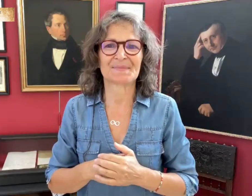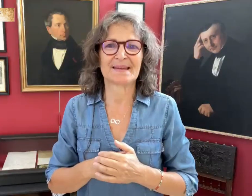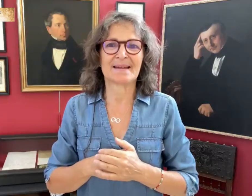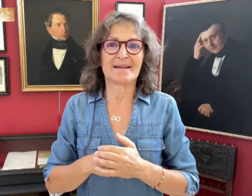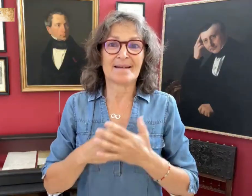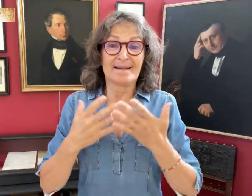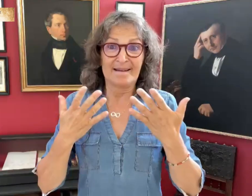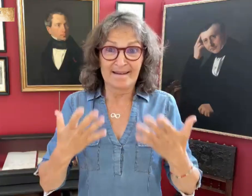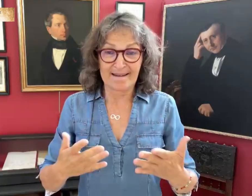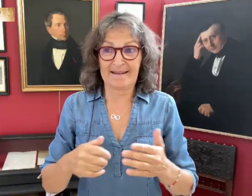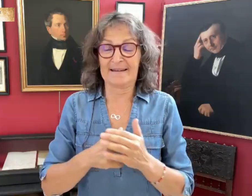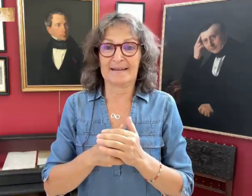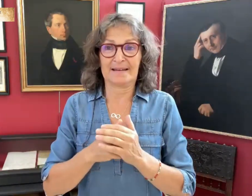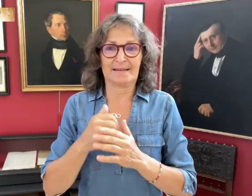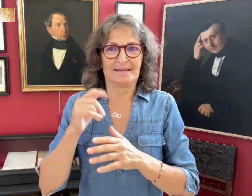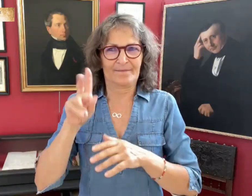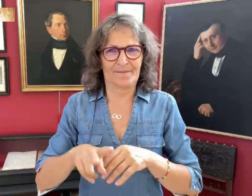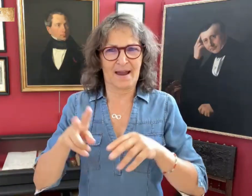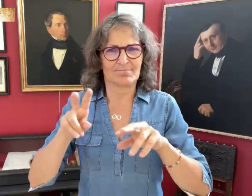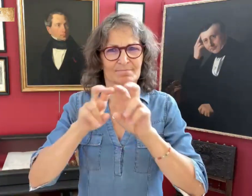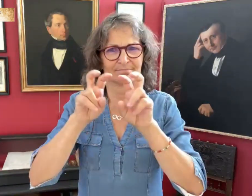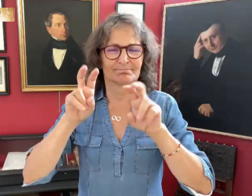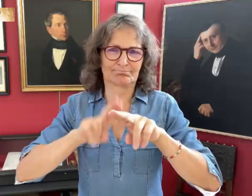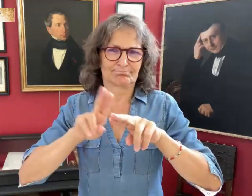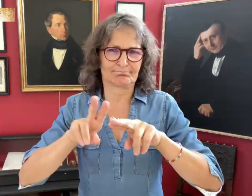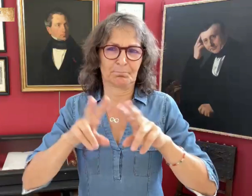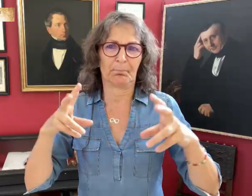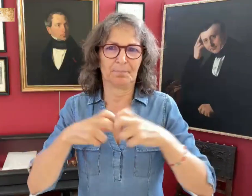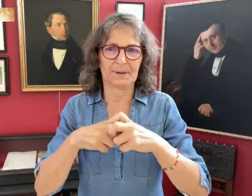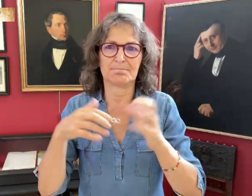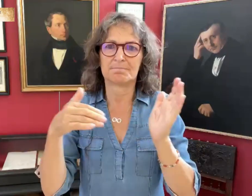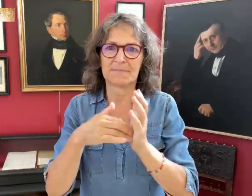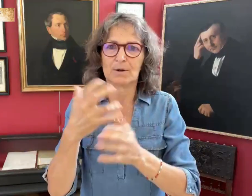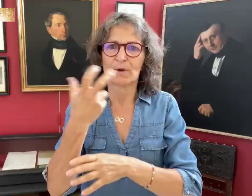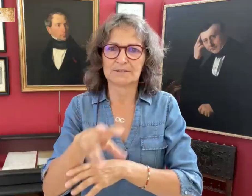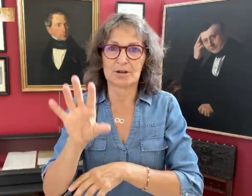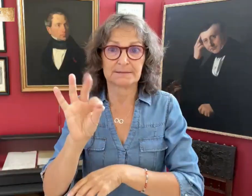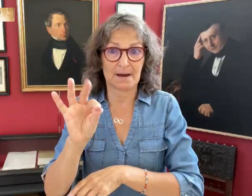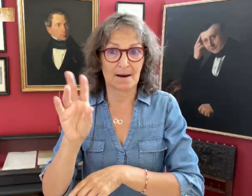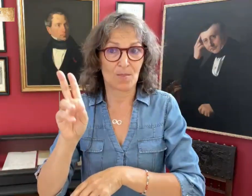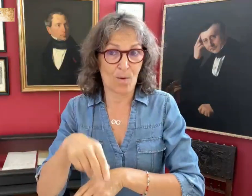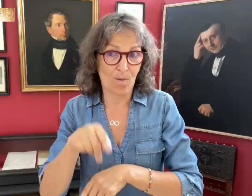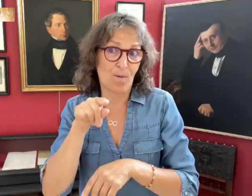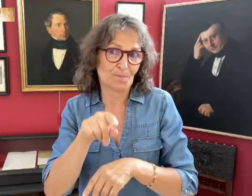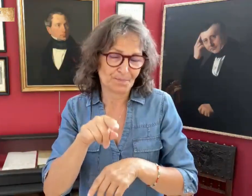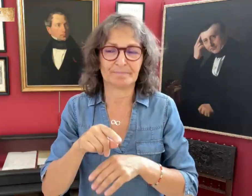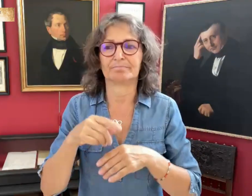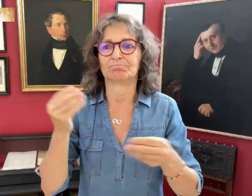C'est vrai, le prix de la restauration 1350 €